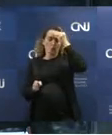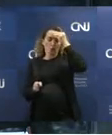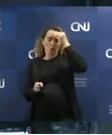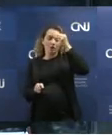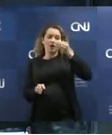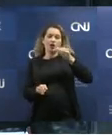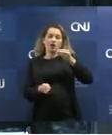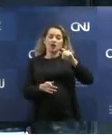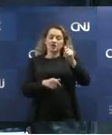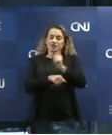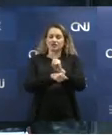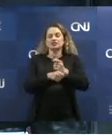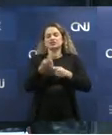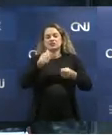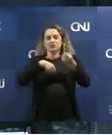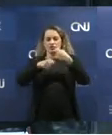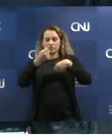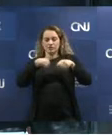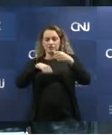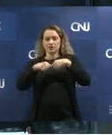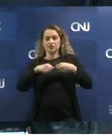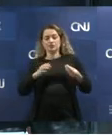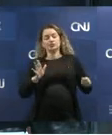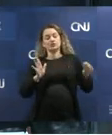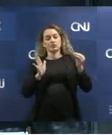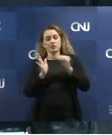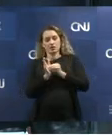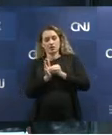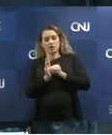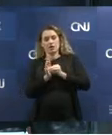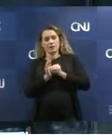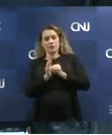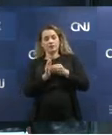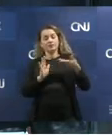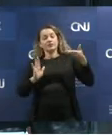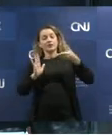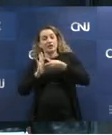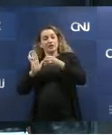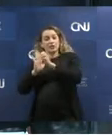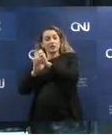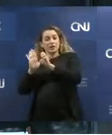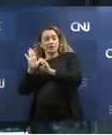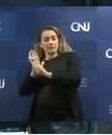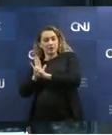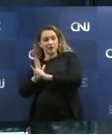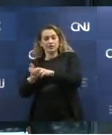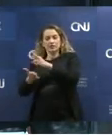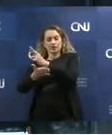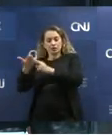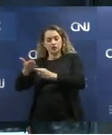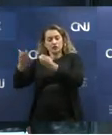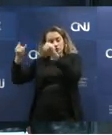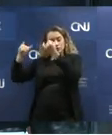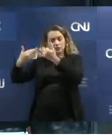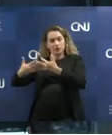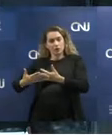Inclusive, está aqui na ementa da senhora corregedora. A presença de elementos do Judiciário e de falhas reiteradas de gestão